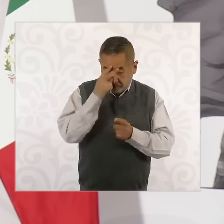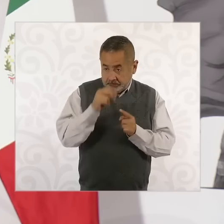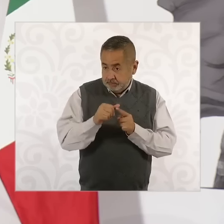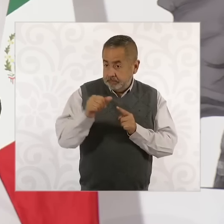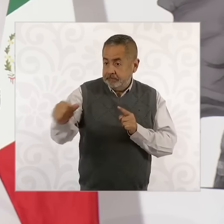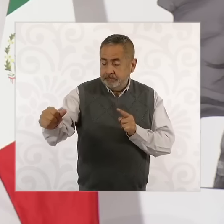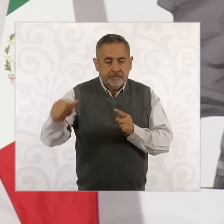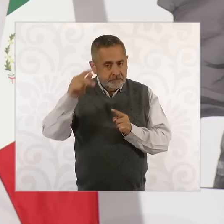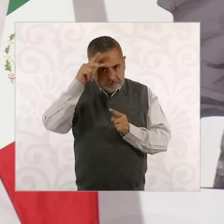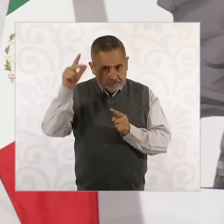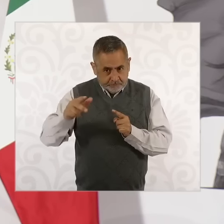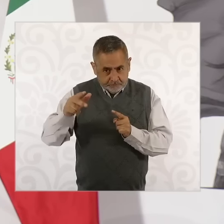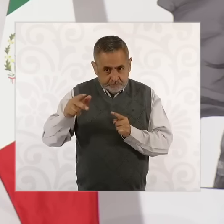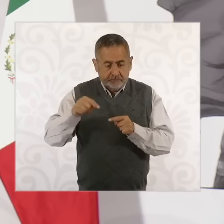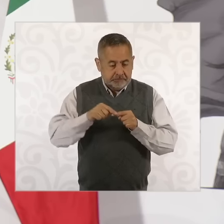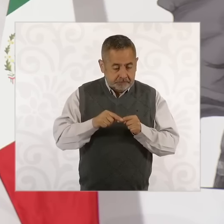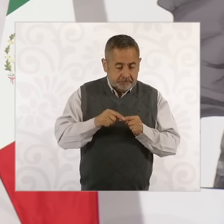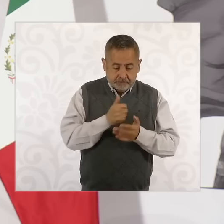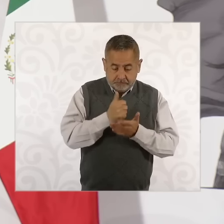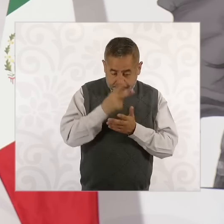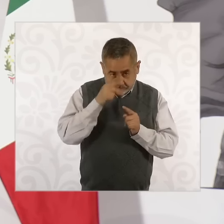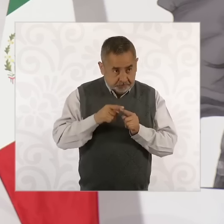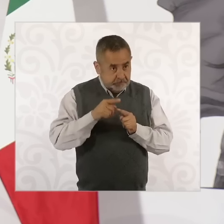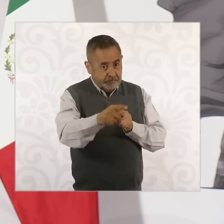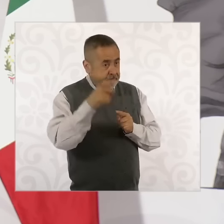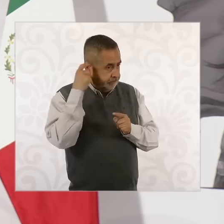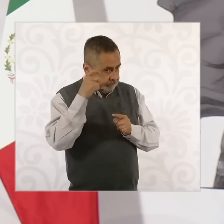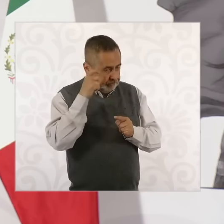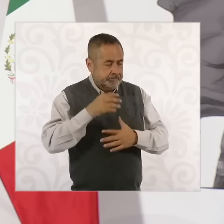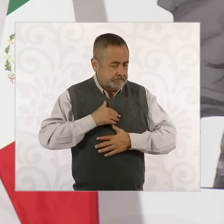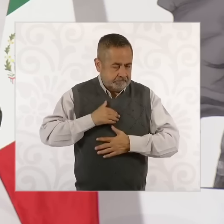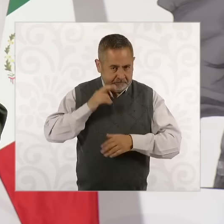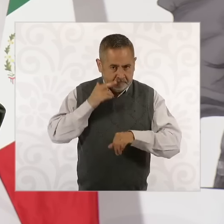Pachuca y de Ciudad de México a Querétaro. También estamos concluyendo los estudios de ingeniería